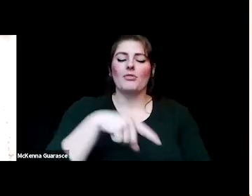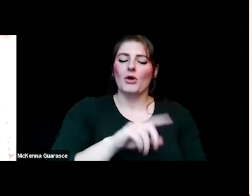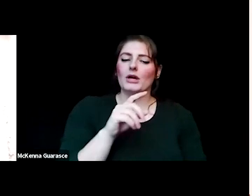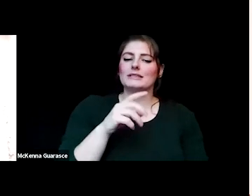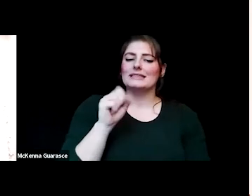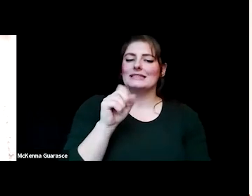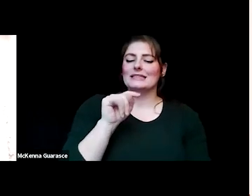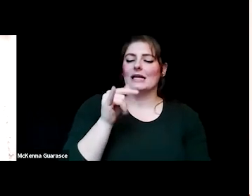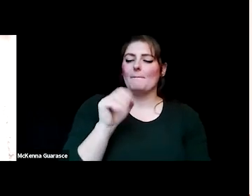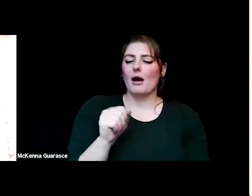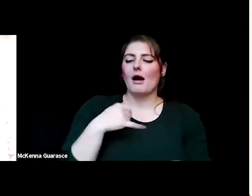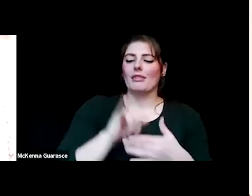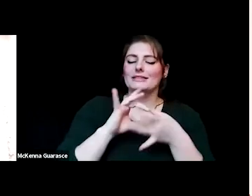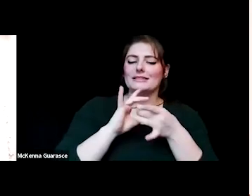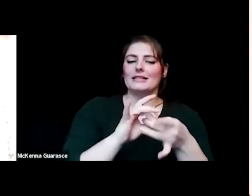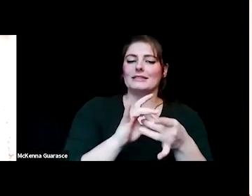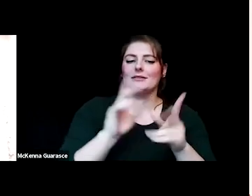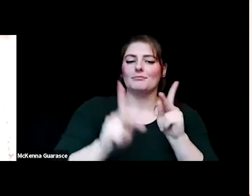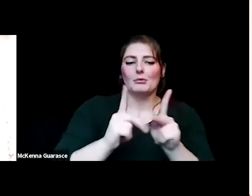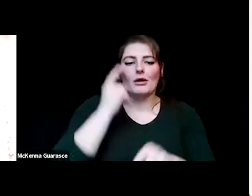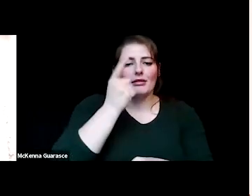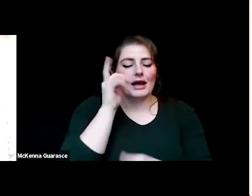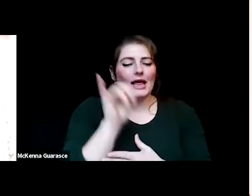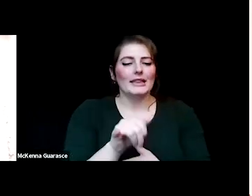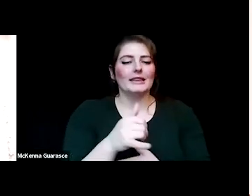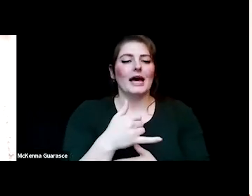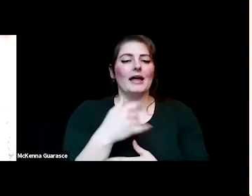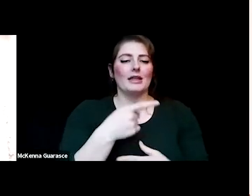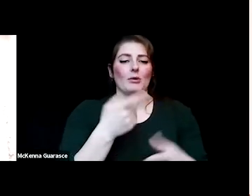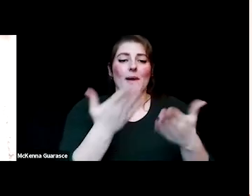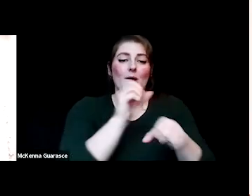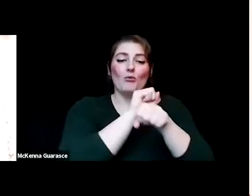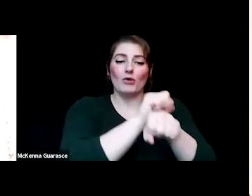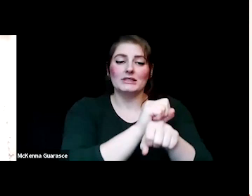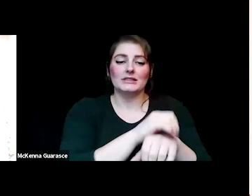La gente pensaba que podían ser arrestados.